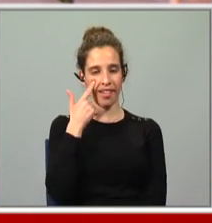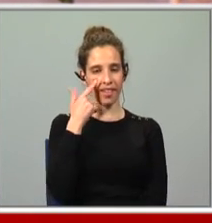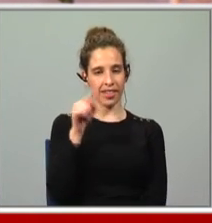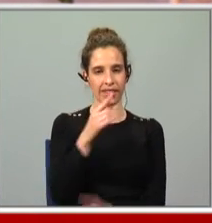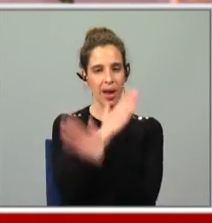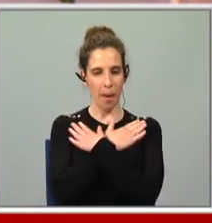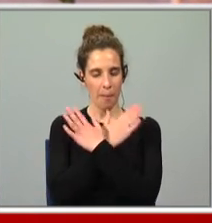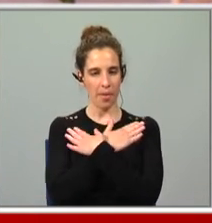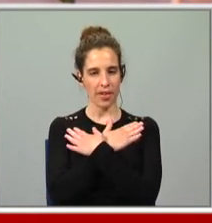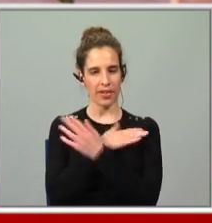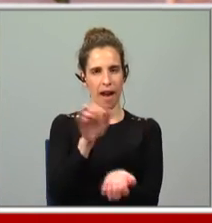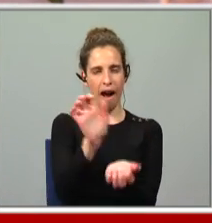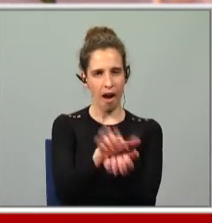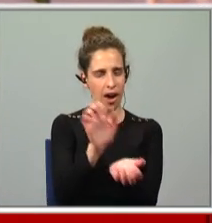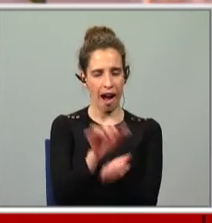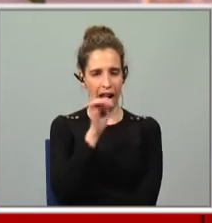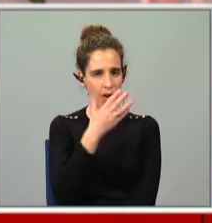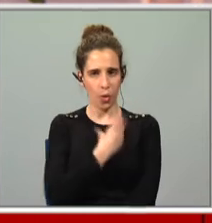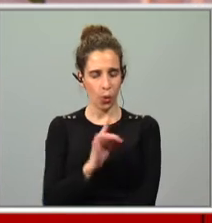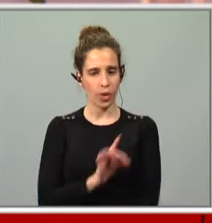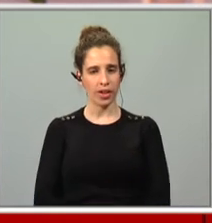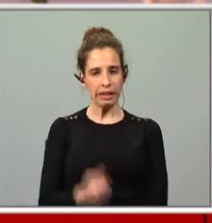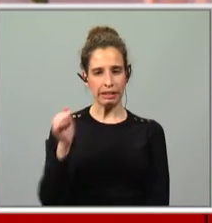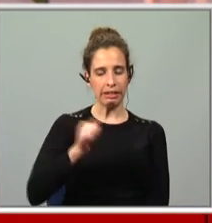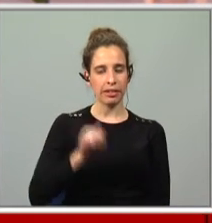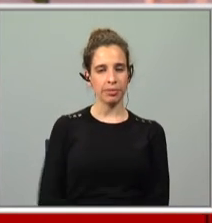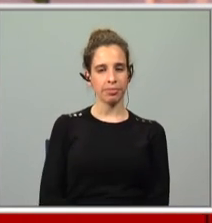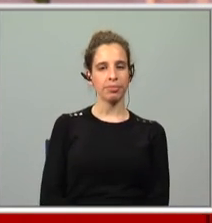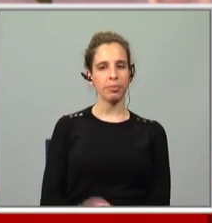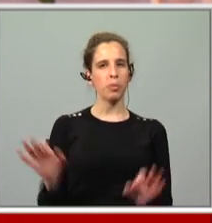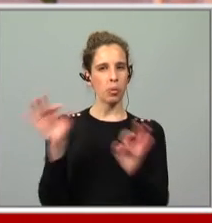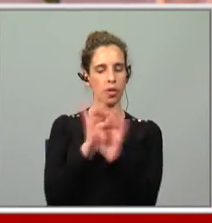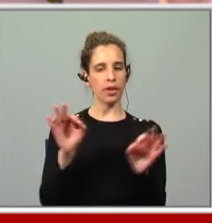este amigo este crocodilo que não gostava de água cê o tipo Então vamos 這個朋友這條鱷魚誰不我喜歡給你澆水所以我們走吧